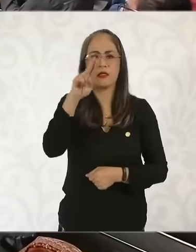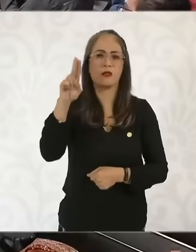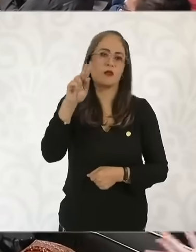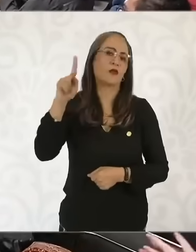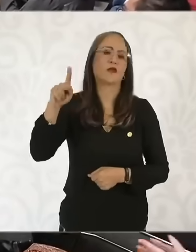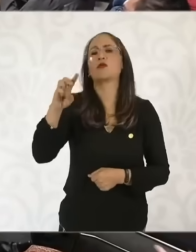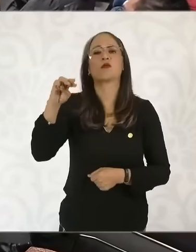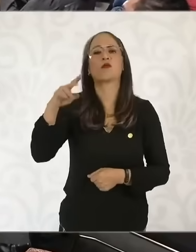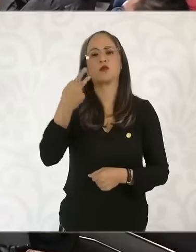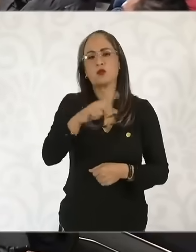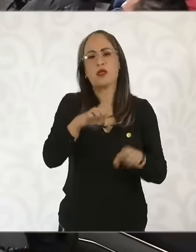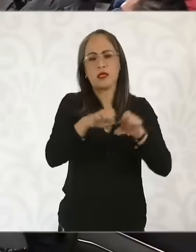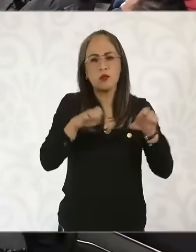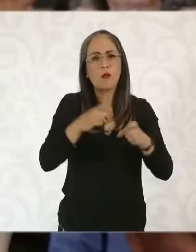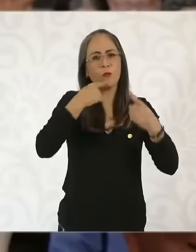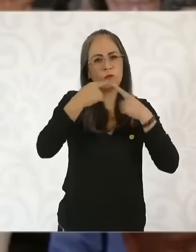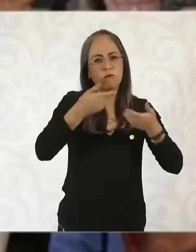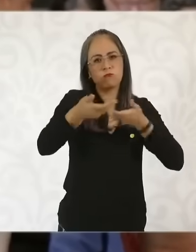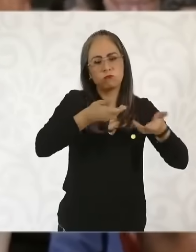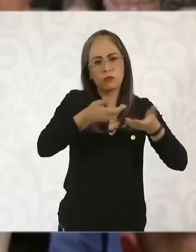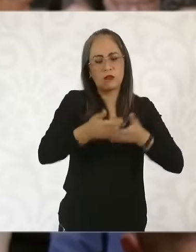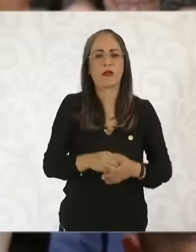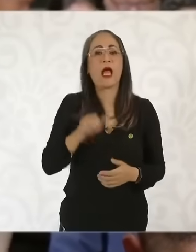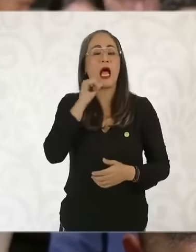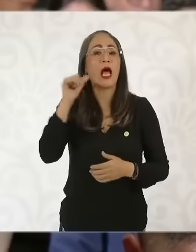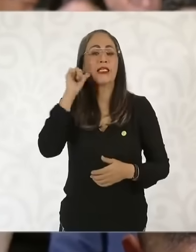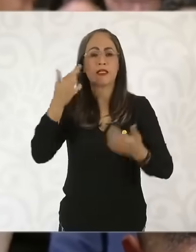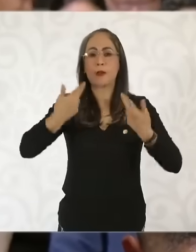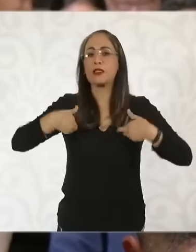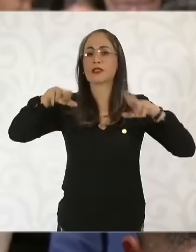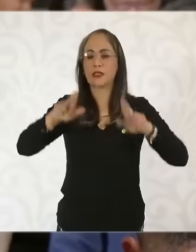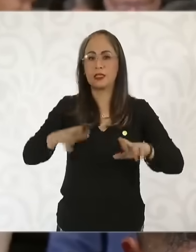muy bien. Eh, presidenta, también ayer que se reunió con el embajador eh de Estados Unidos en